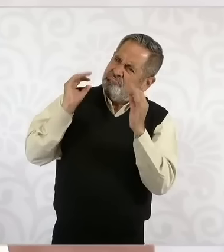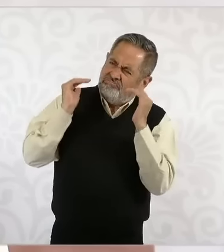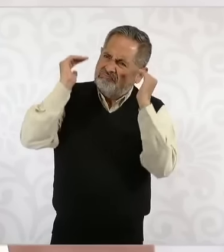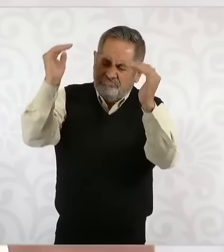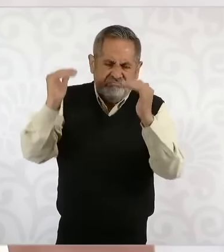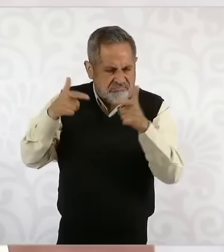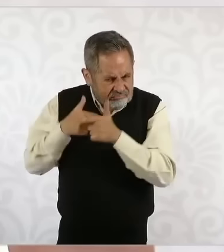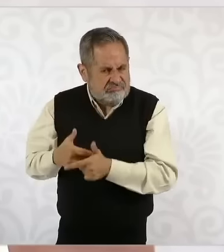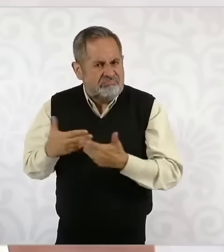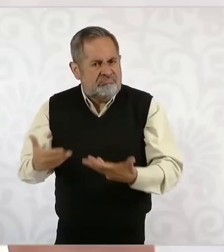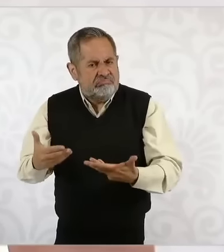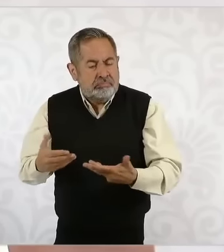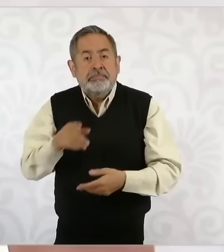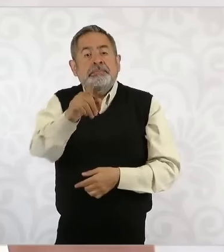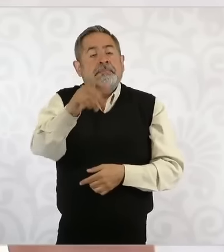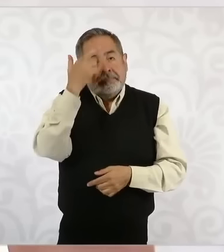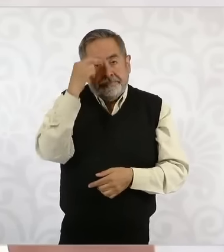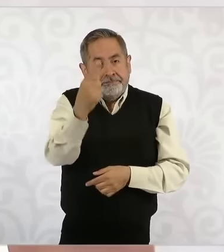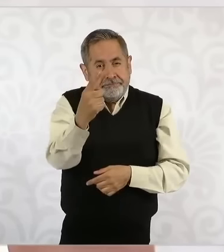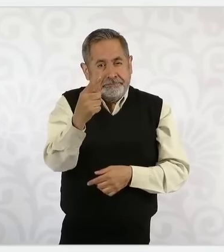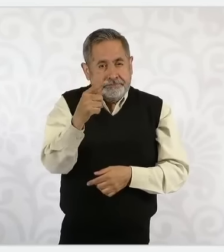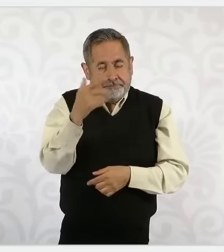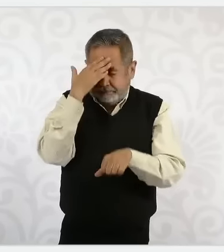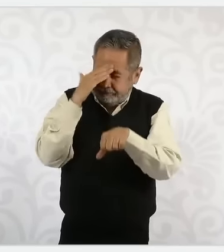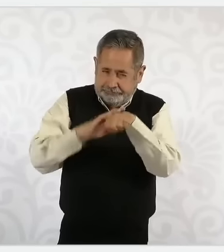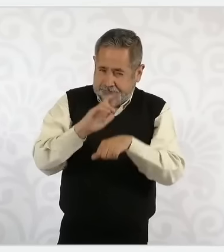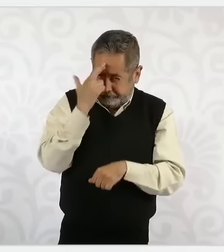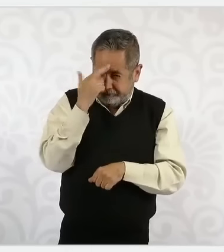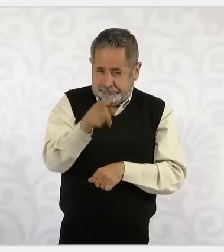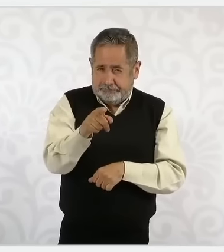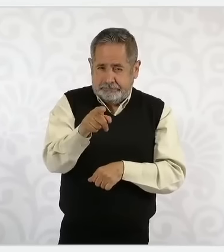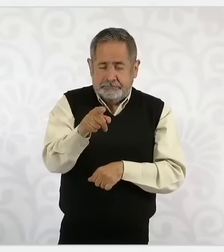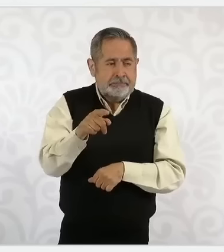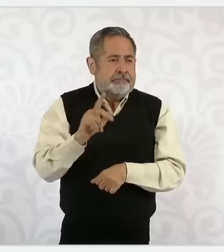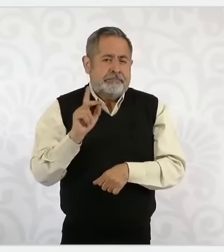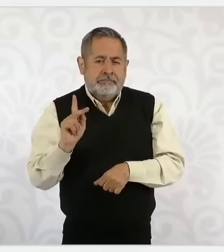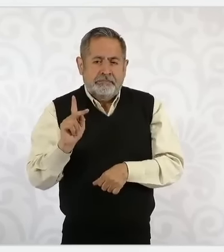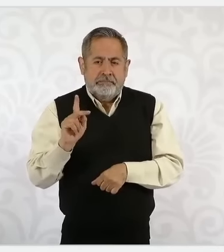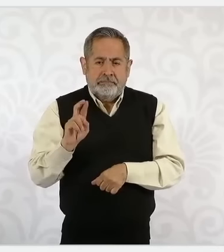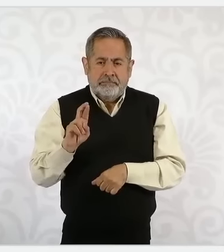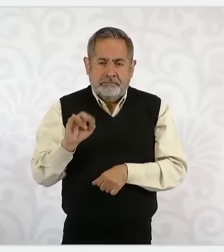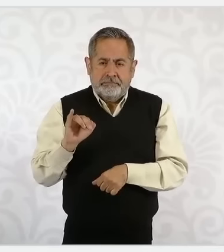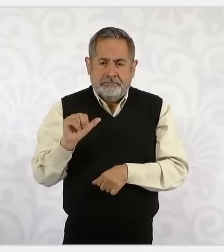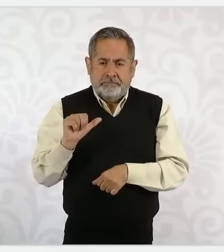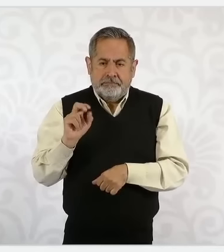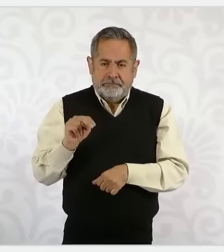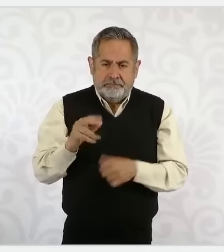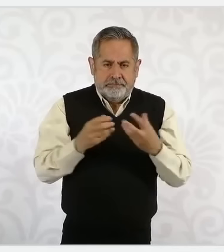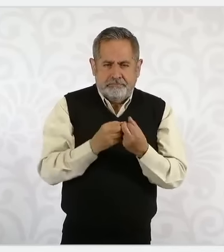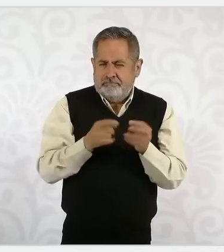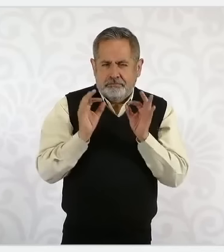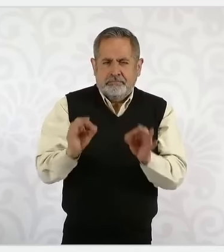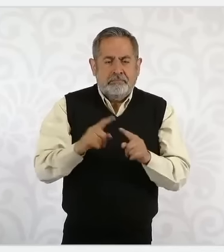particularmente cuando llegó el PRIAN, ya como PRIAN, pero particularmente Fox y Calderon,